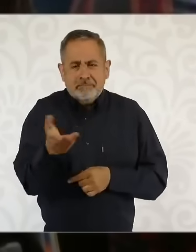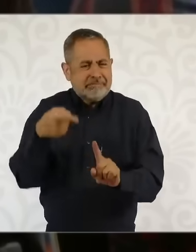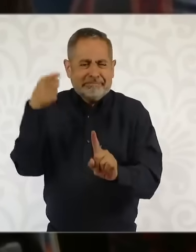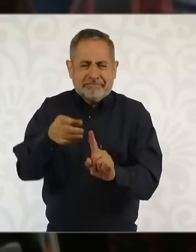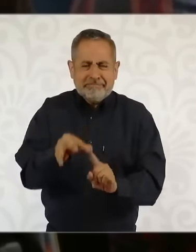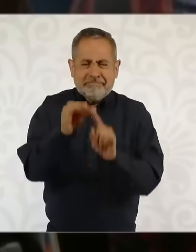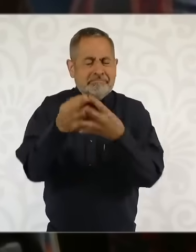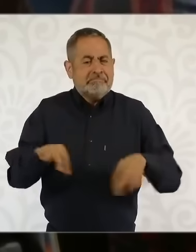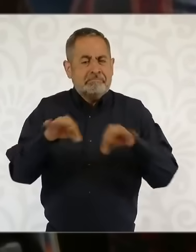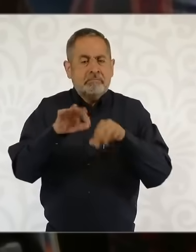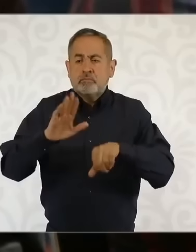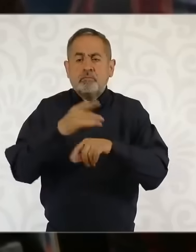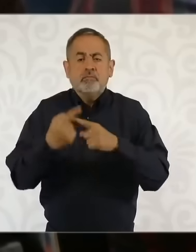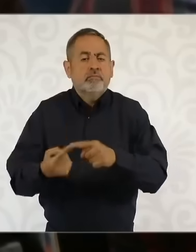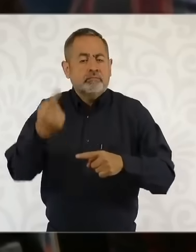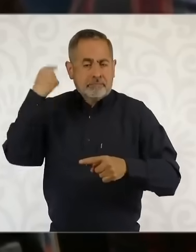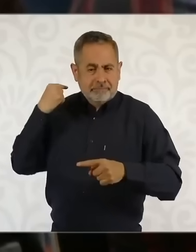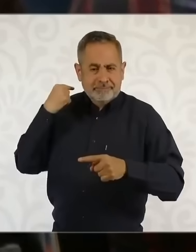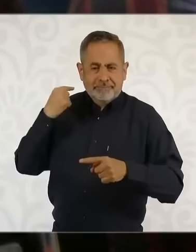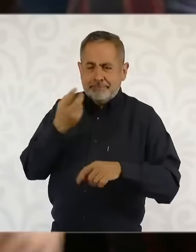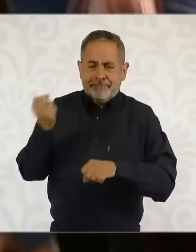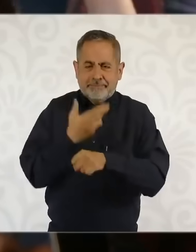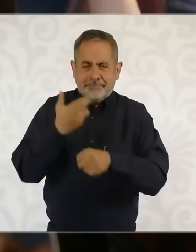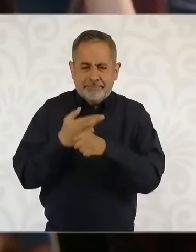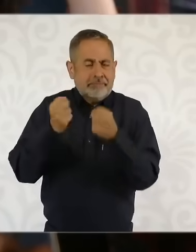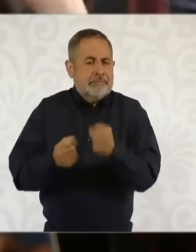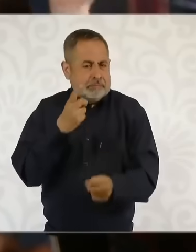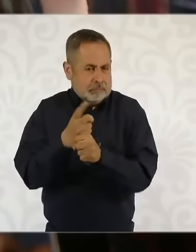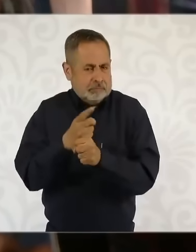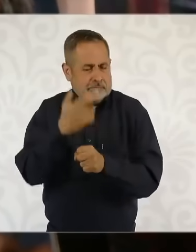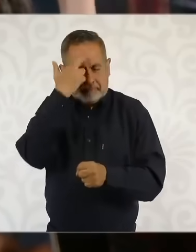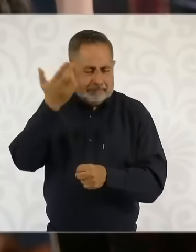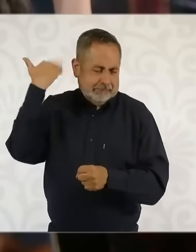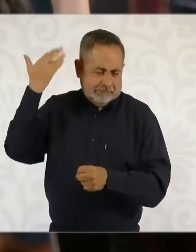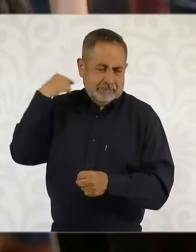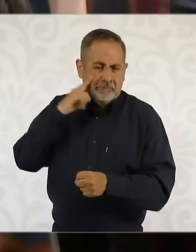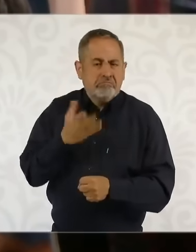debido a que en la pasada eh visita de la secretaria de seguridad nacional eh le pidió datos